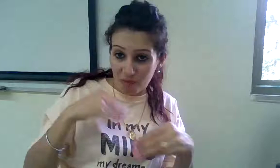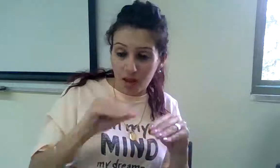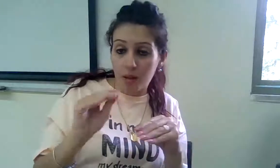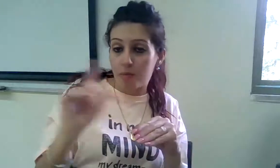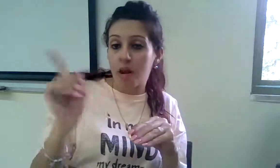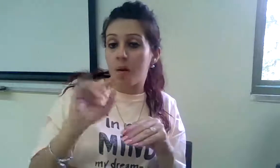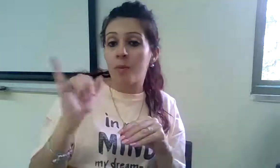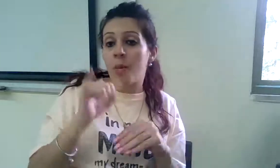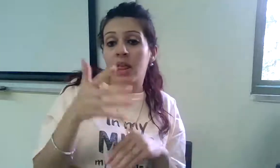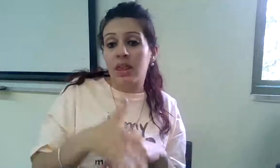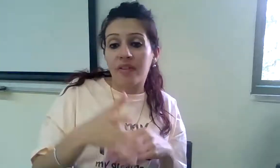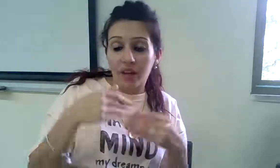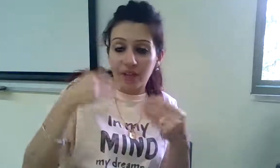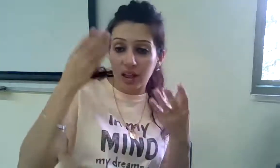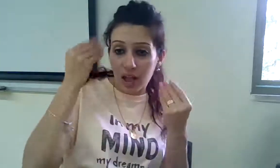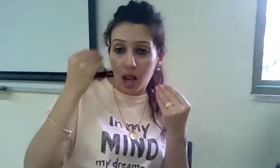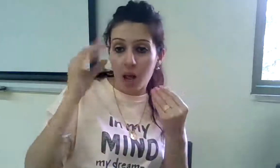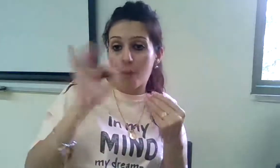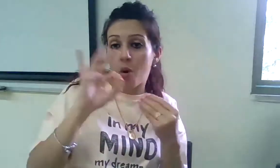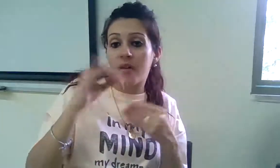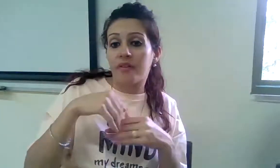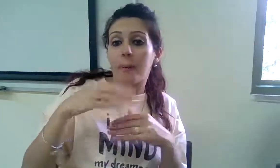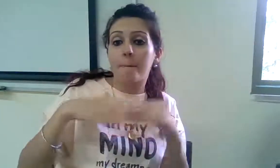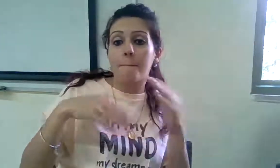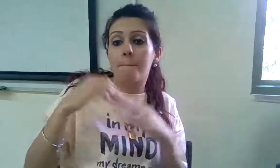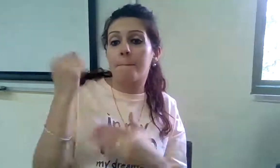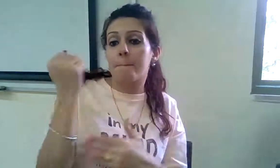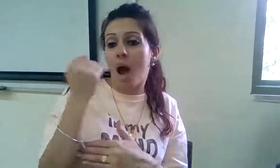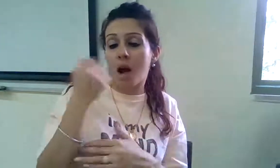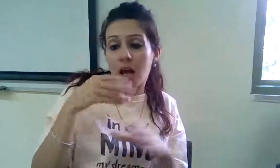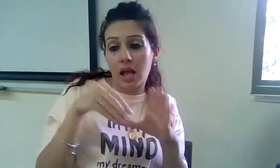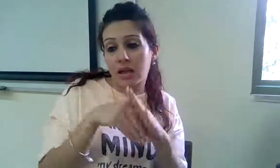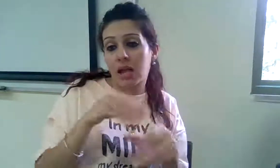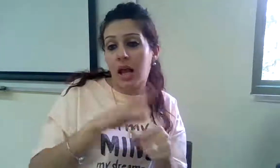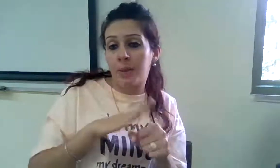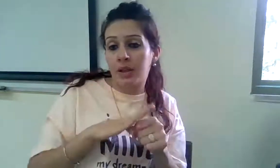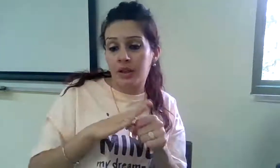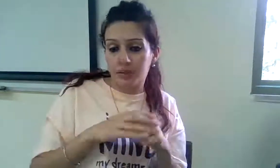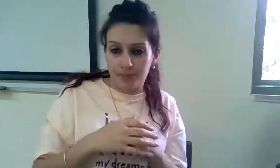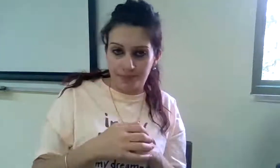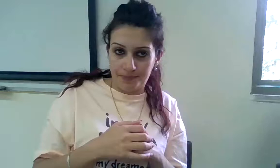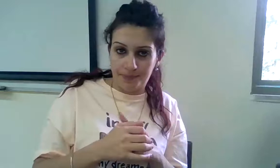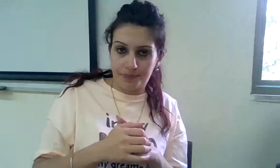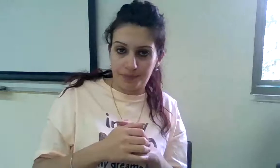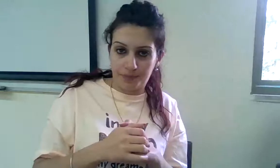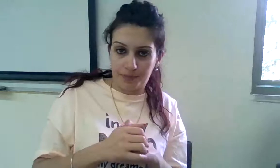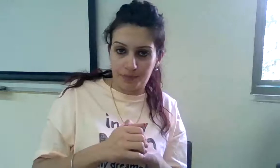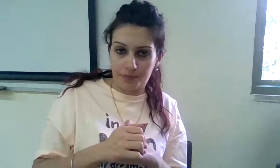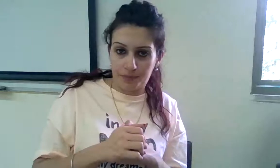من الشبكة المشتركة بين الوكالات للتعليم في حالات الطوارئ